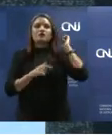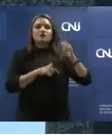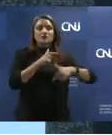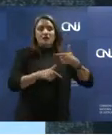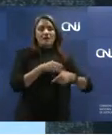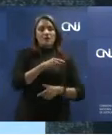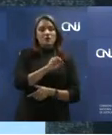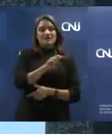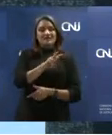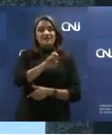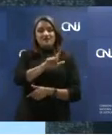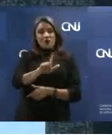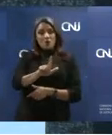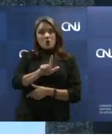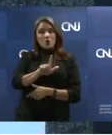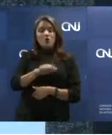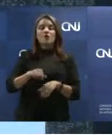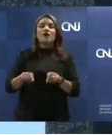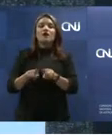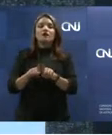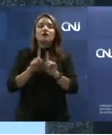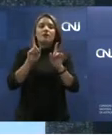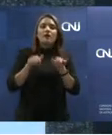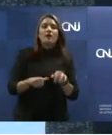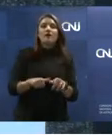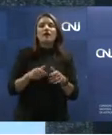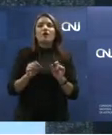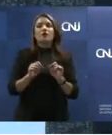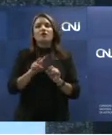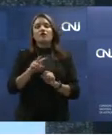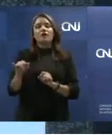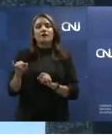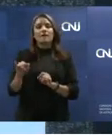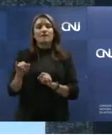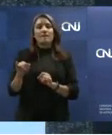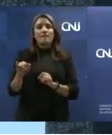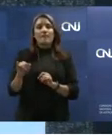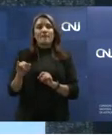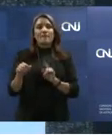e somos designados também para o registro civil, porque,